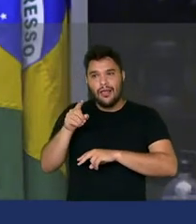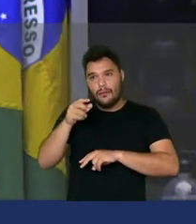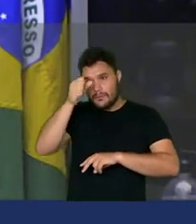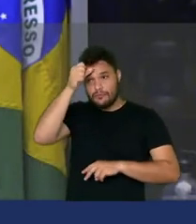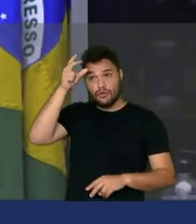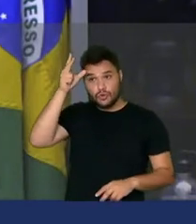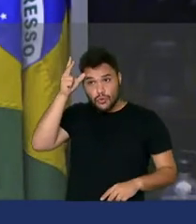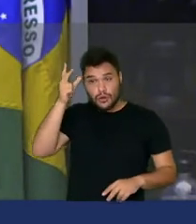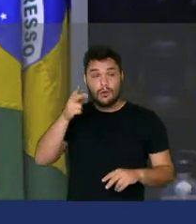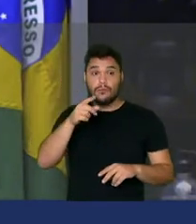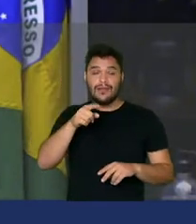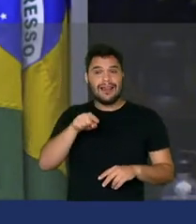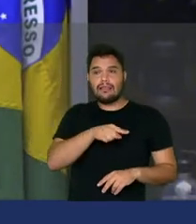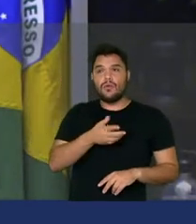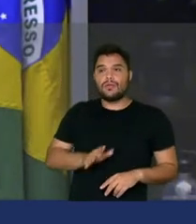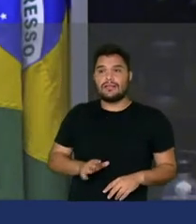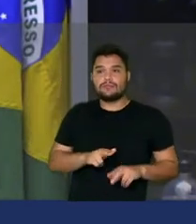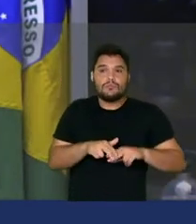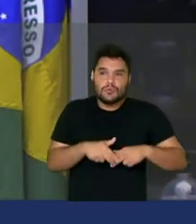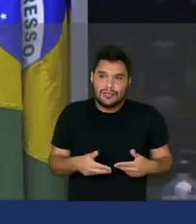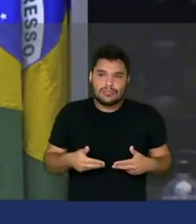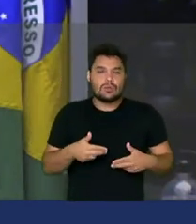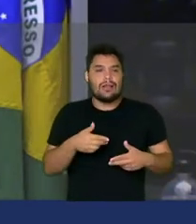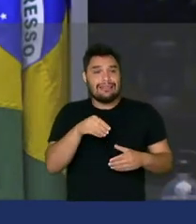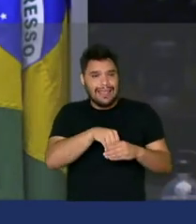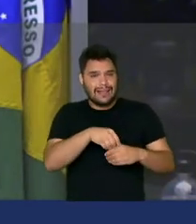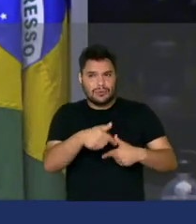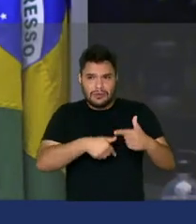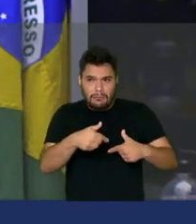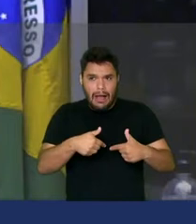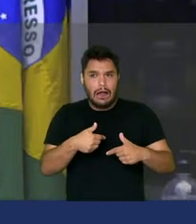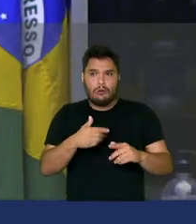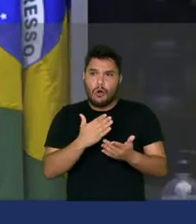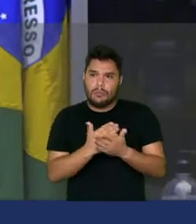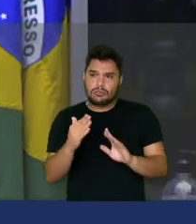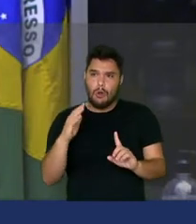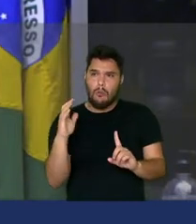TRANSFERIDO PARA A PREFEITURA, PASSOU A SOFRER PERSEGUIÇÕES